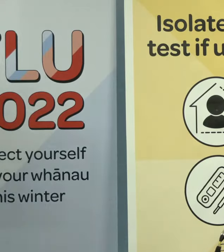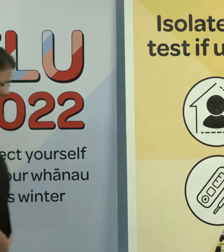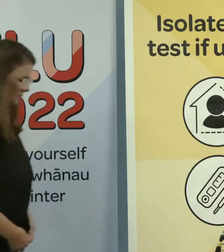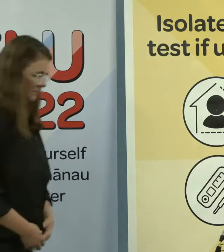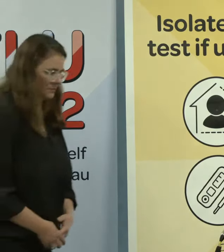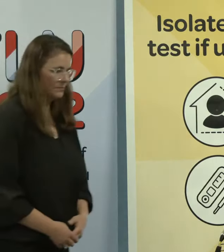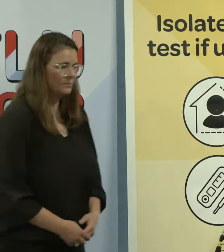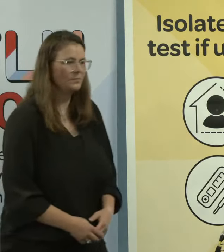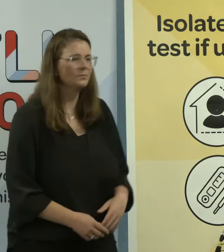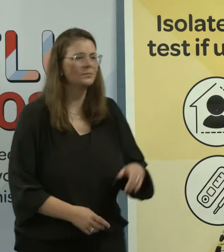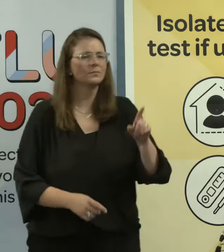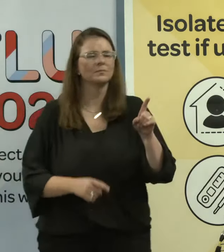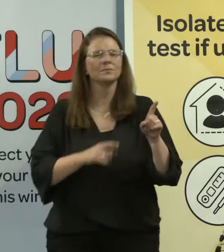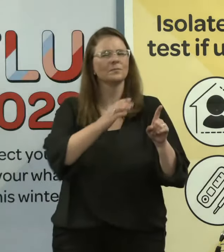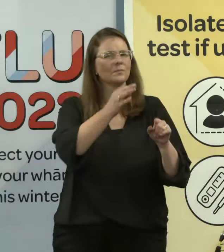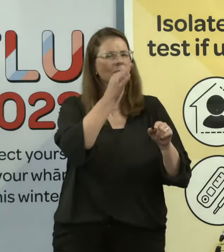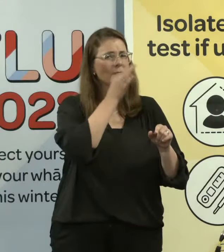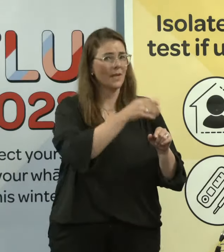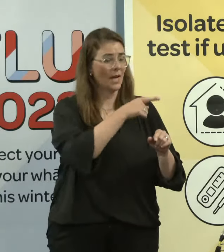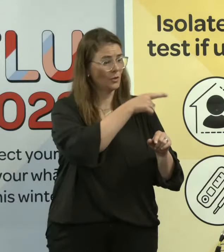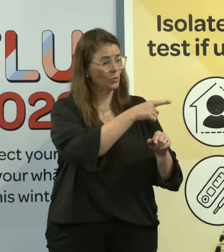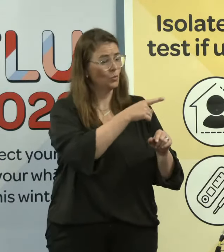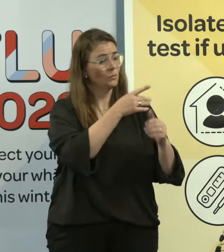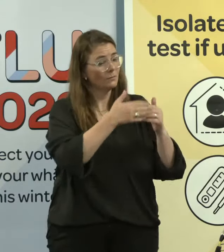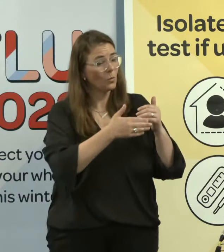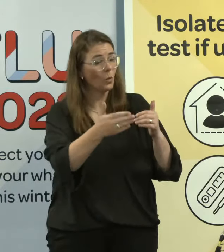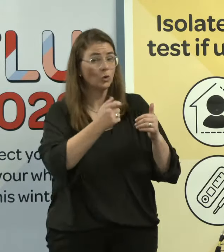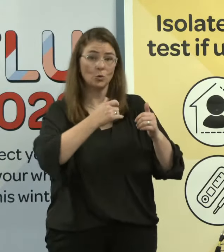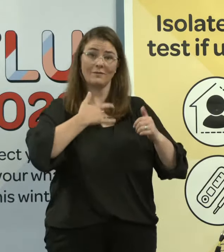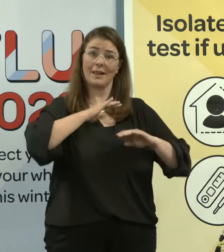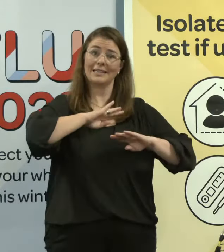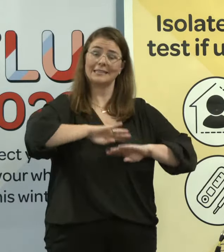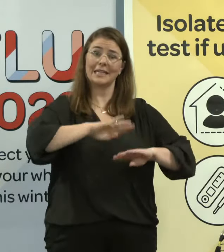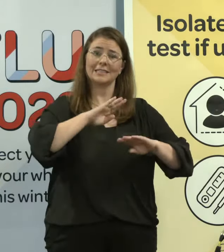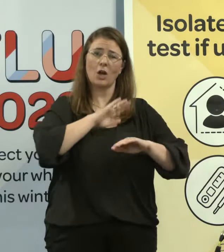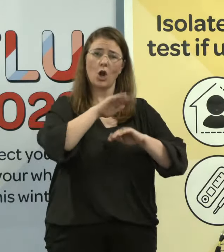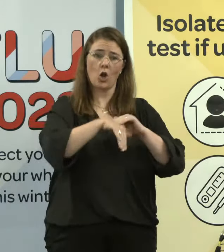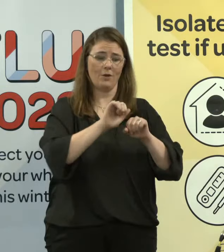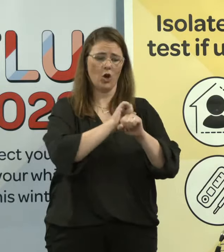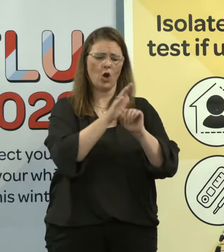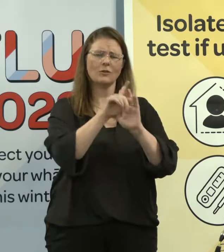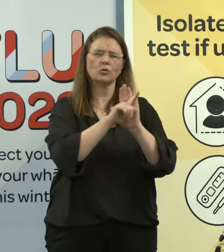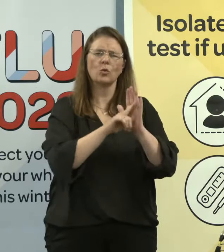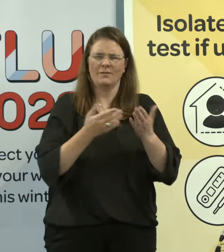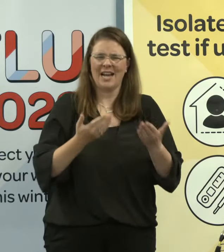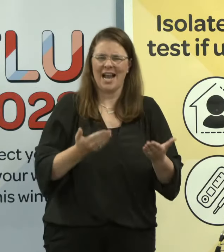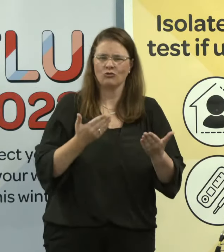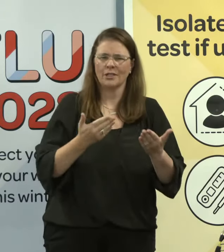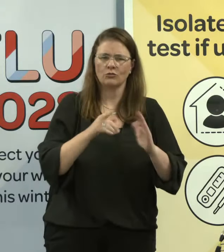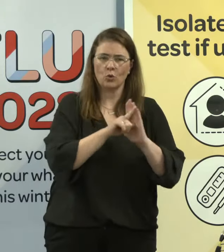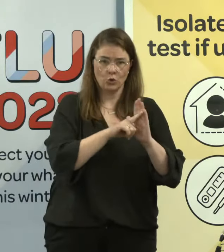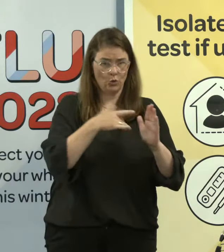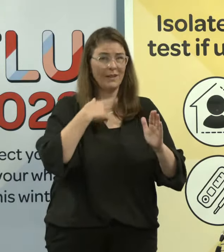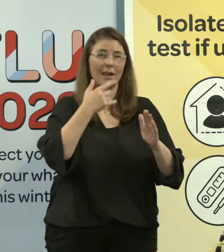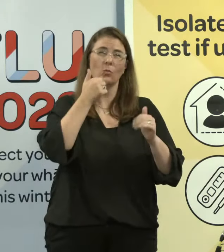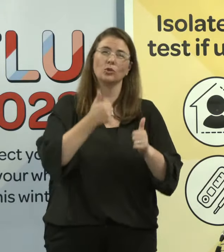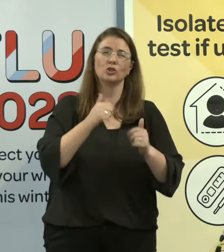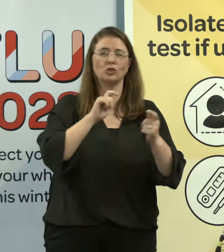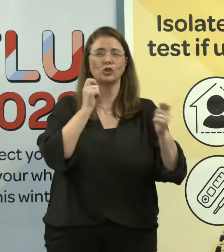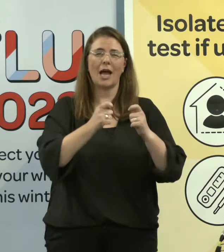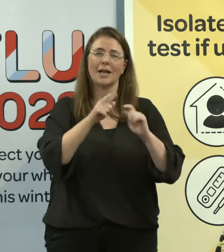ki a Dr McElnay.